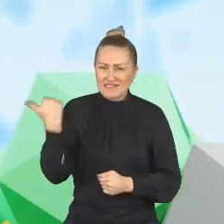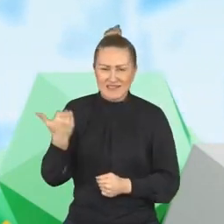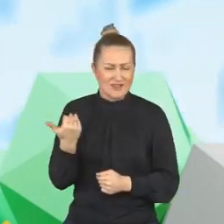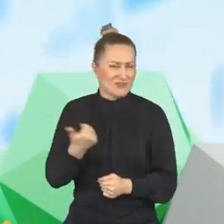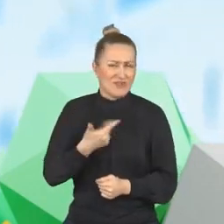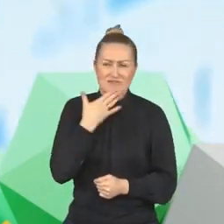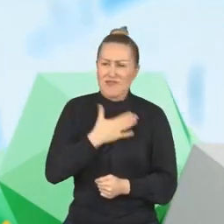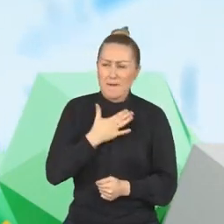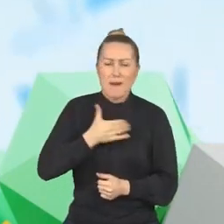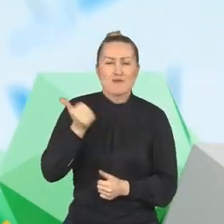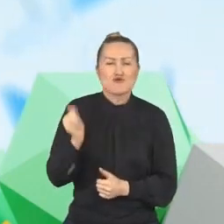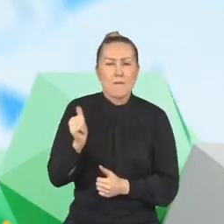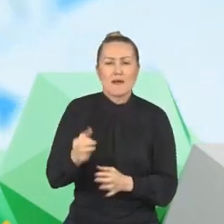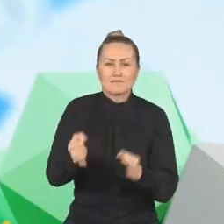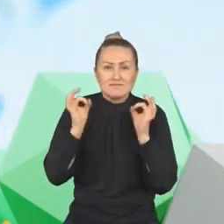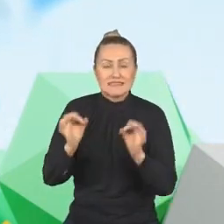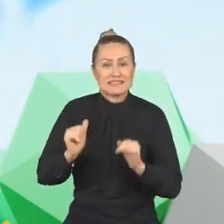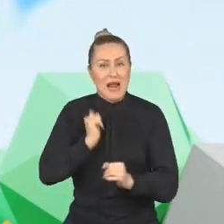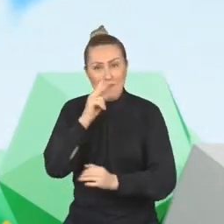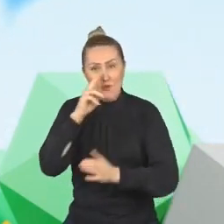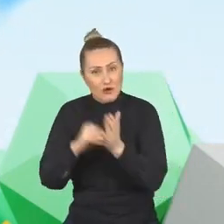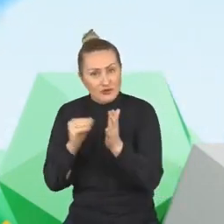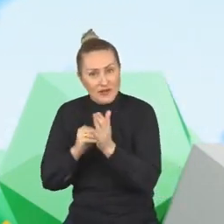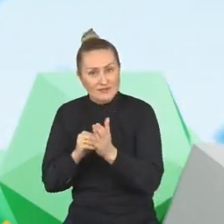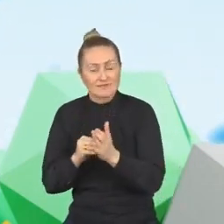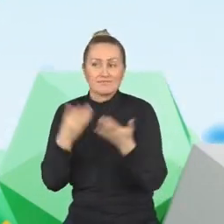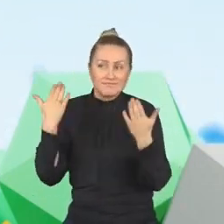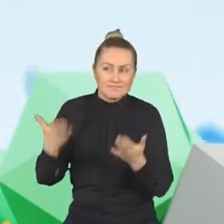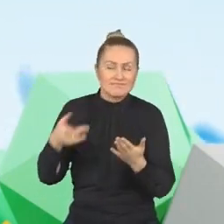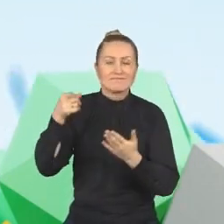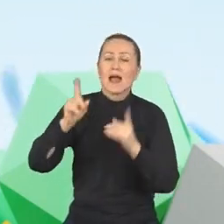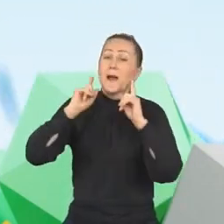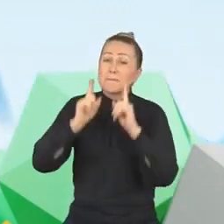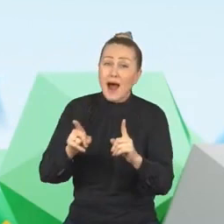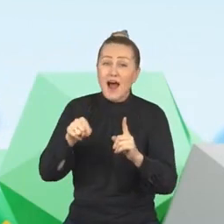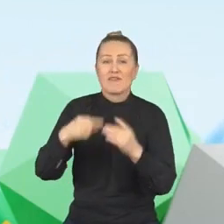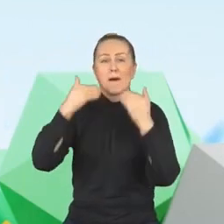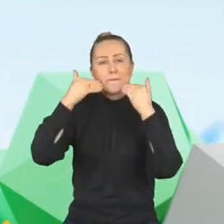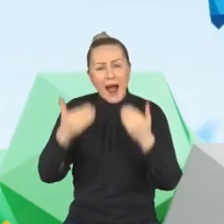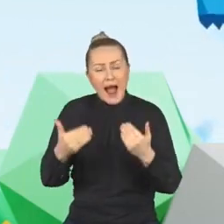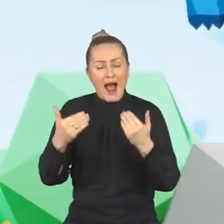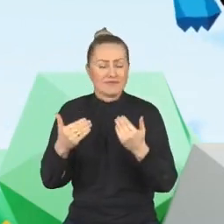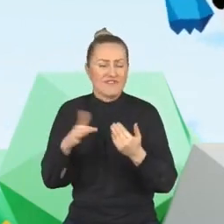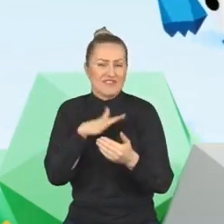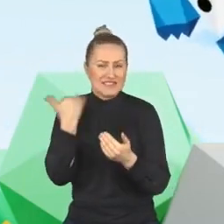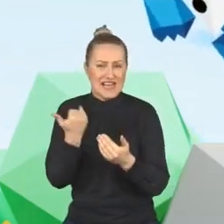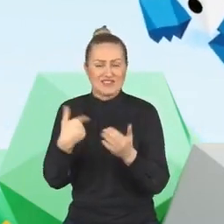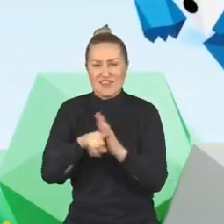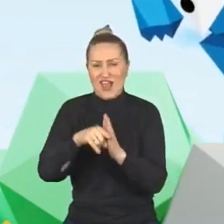umiejętności czy doświadczenia, które pozwoliłyby nam w taki wystarczający, świadomy sposób temat dezinformacji